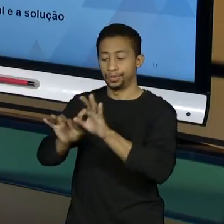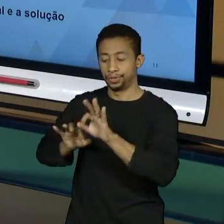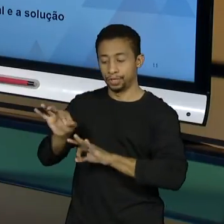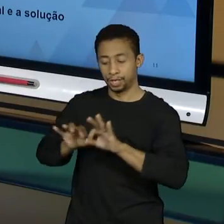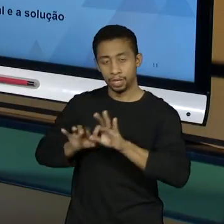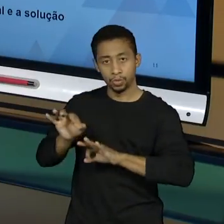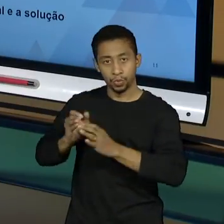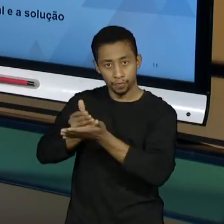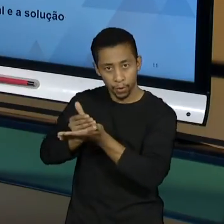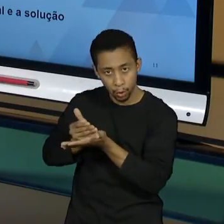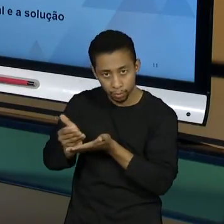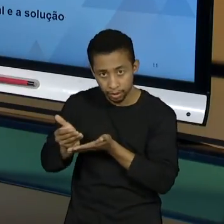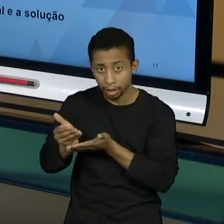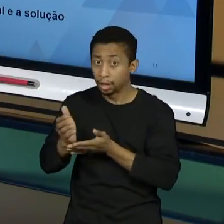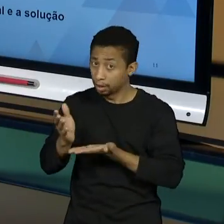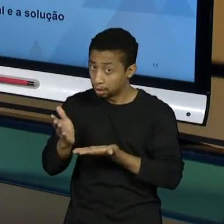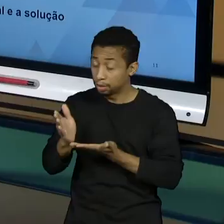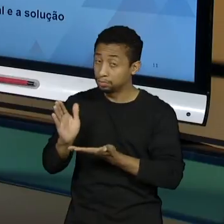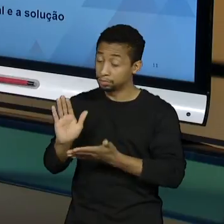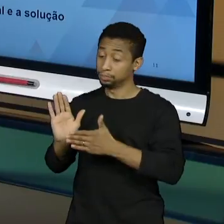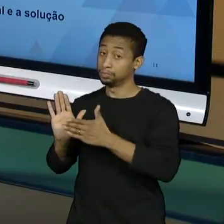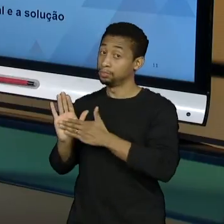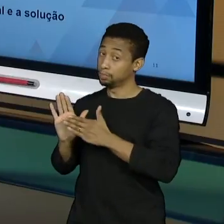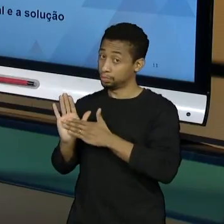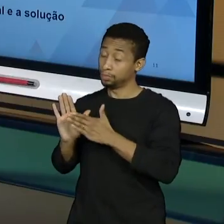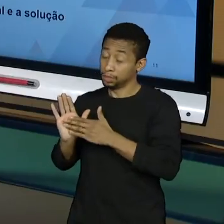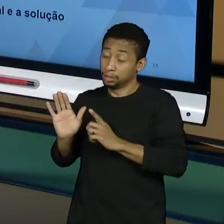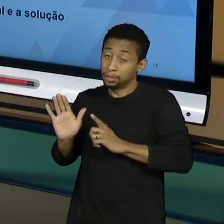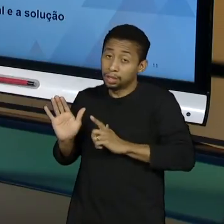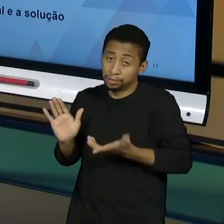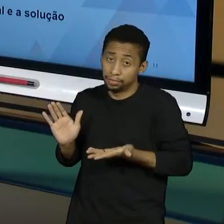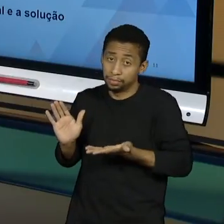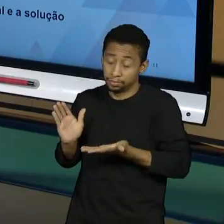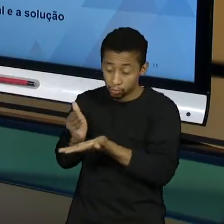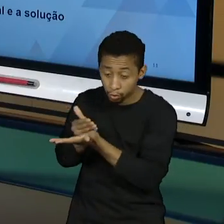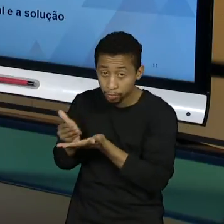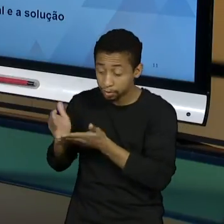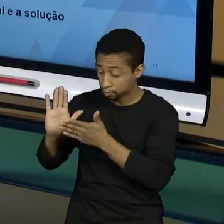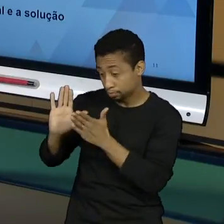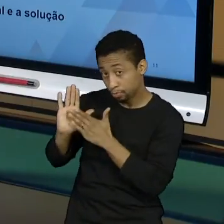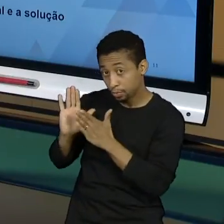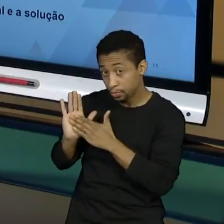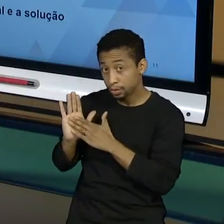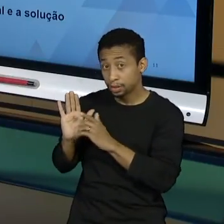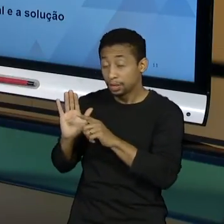UMA PROPOSTA INICIAL. E É IMPORTANTE QUE ESSA PROPOSTA INICIAL SEJA O MAIS PRÓXIMO POSSÍVEL DA